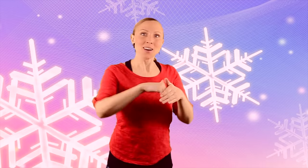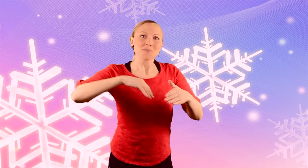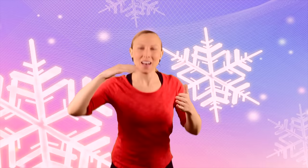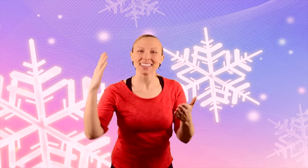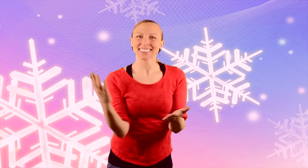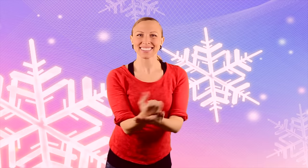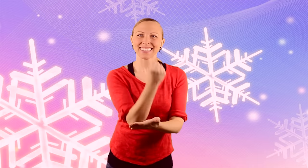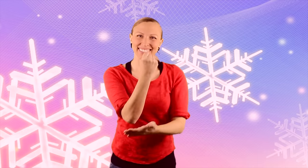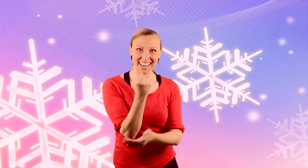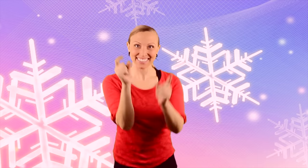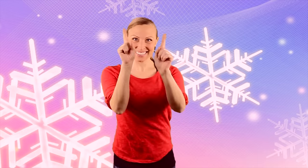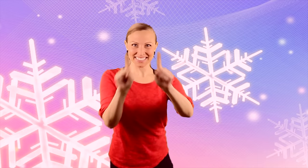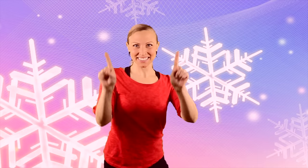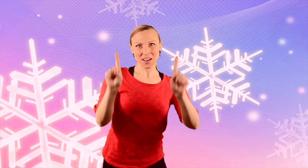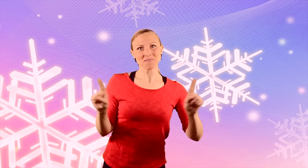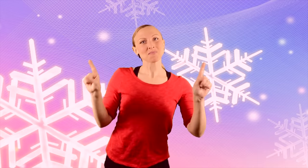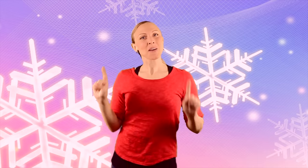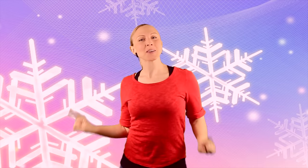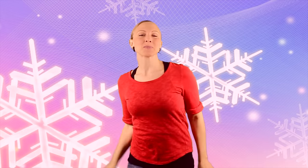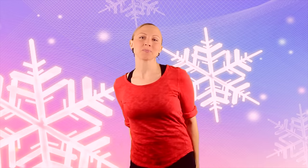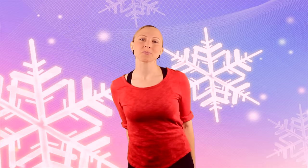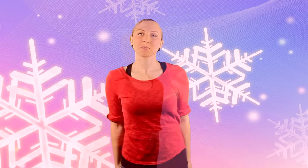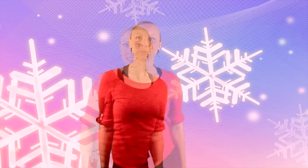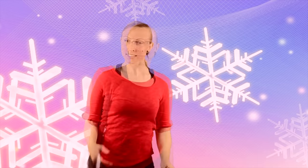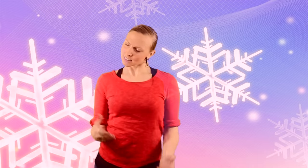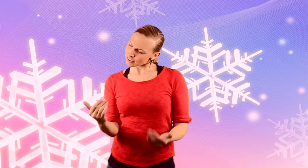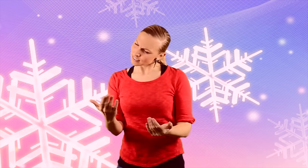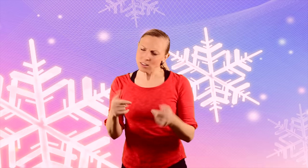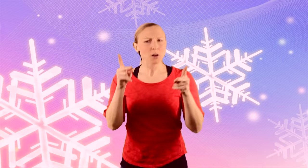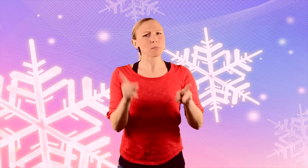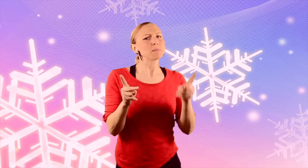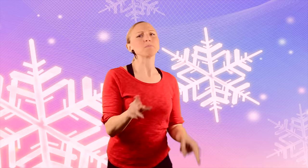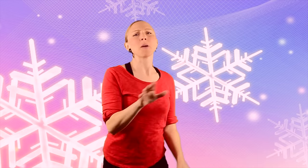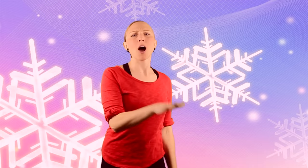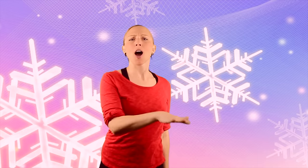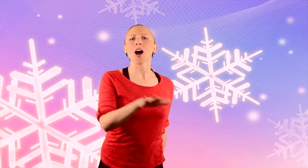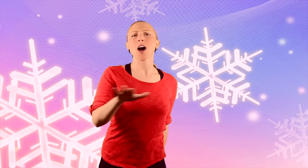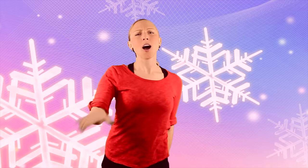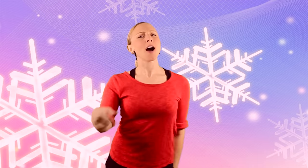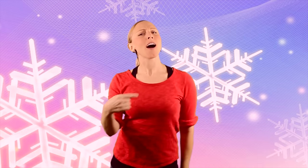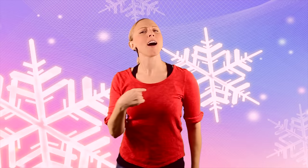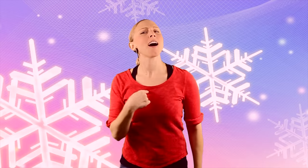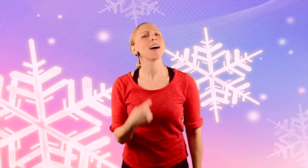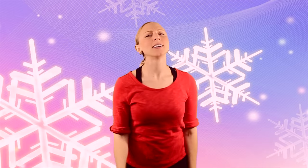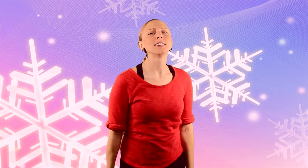Äntligen december. Jag har längtat som ett barn.